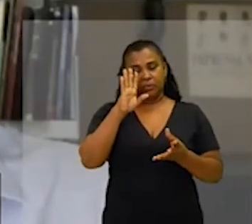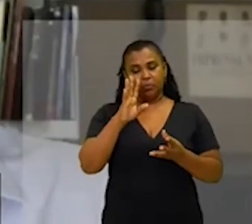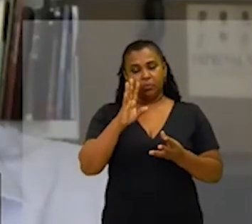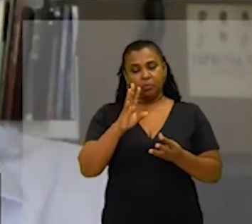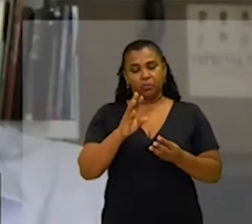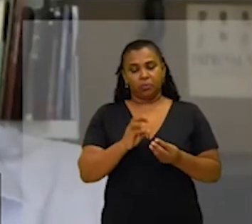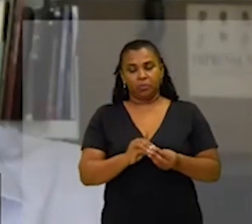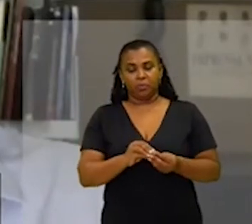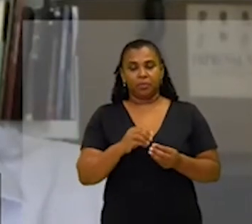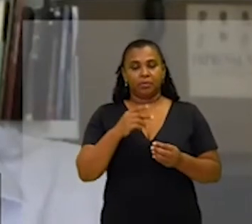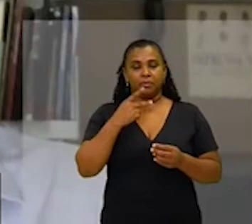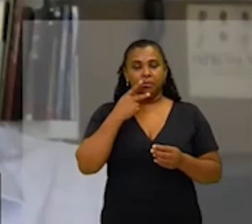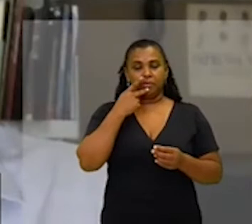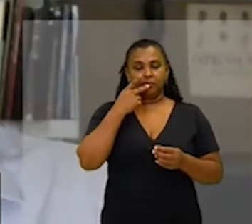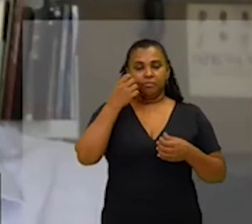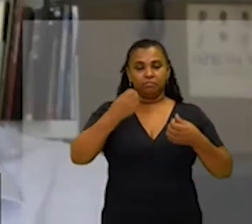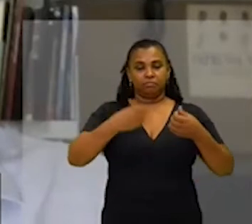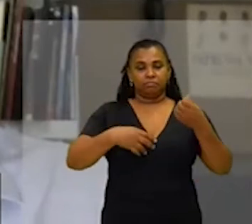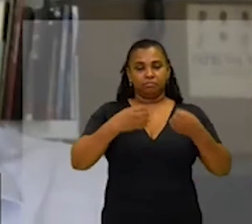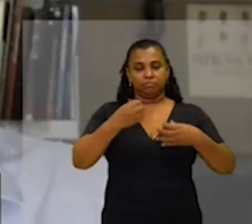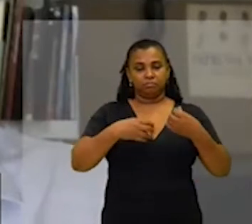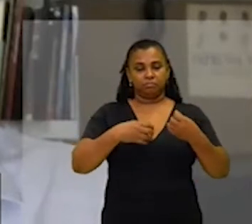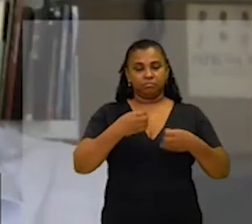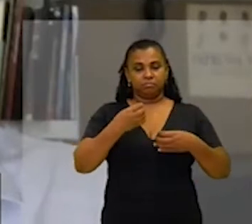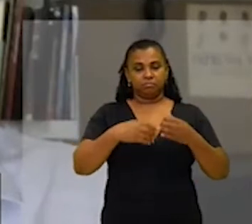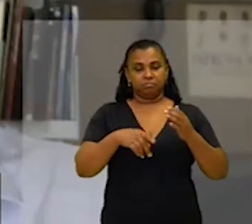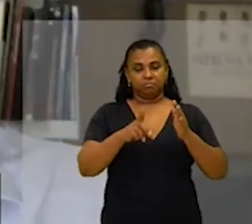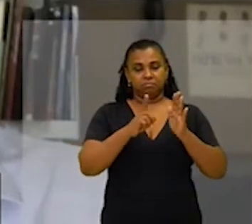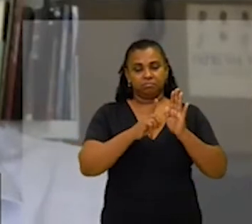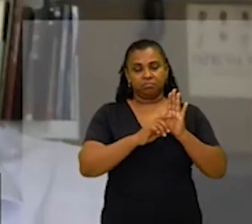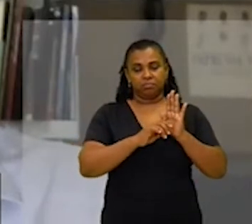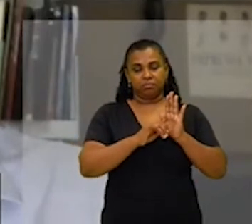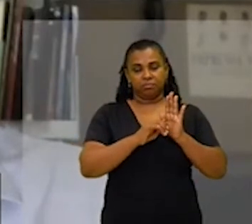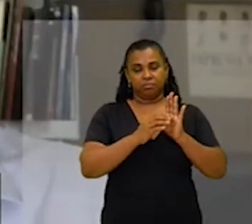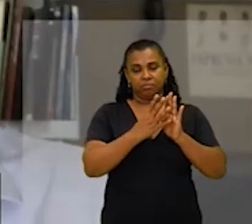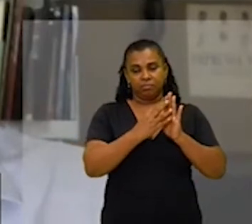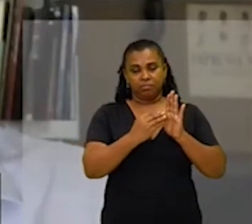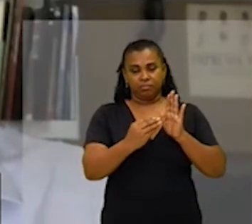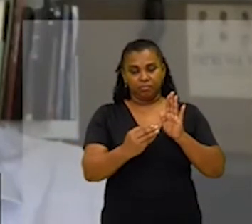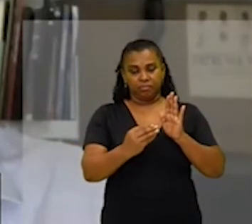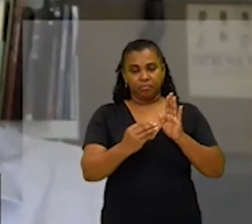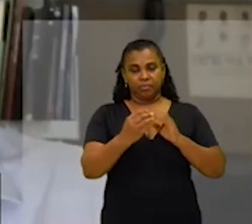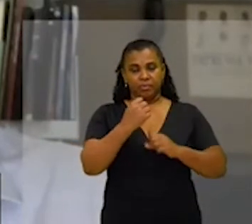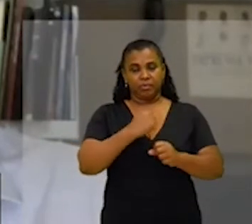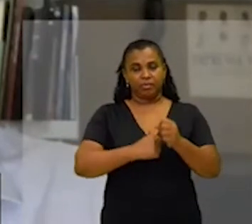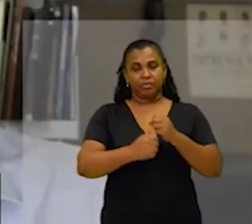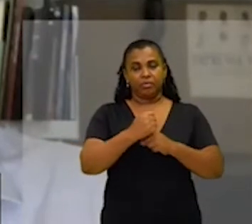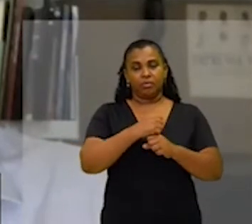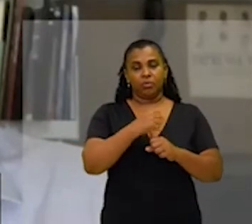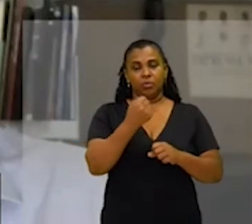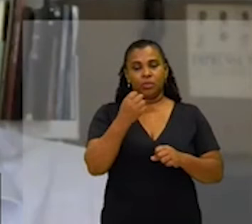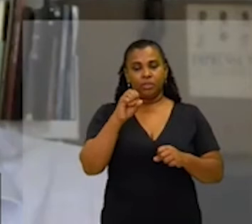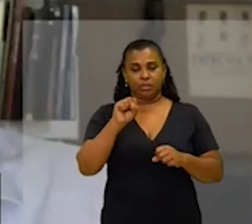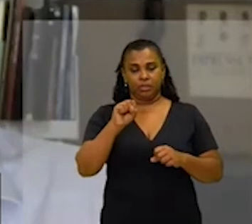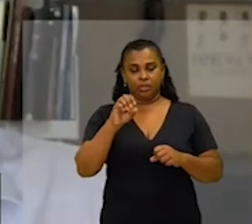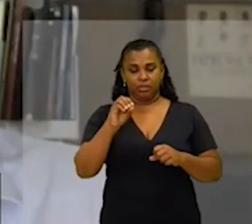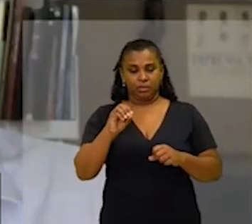fala é pegarei mais recentemente a partir da década de 80 final da final da década de 70